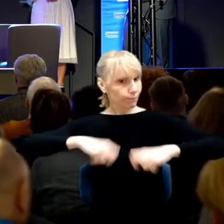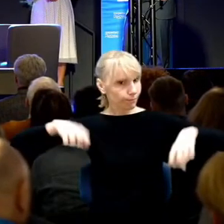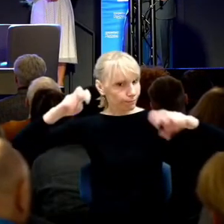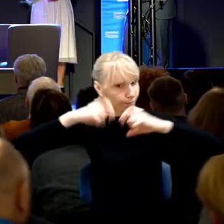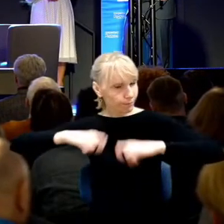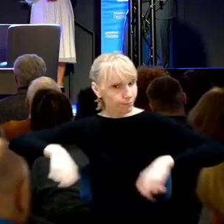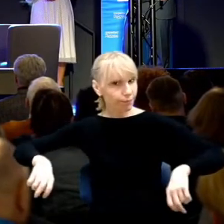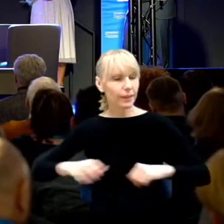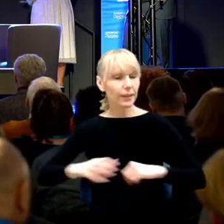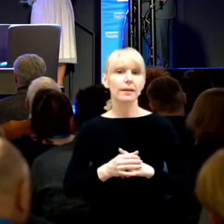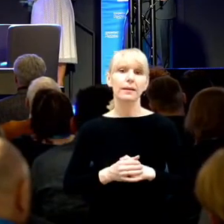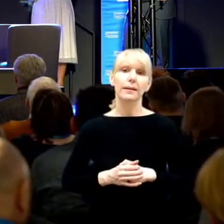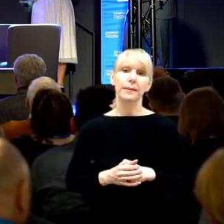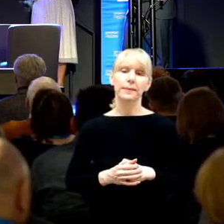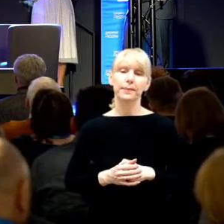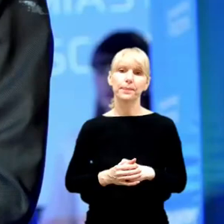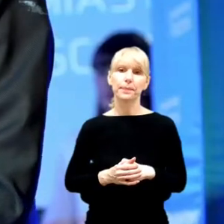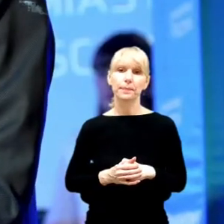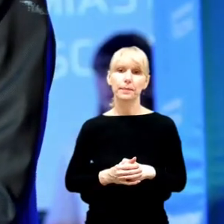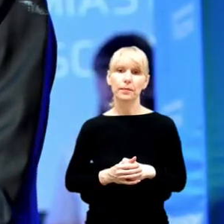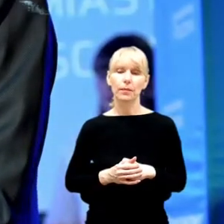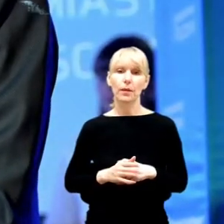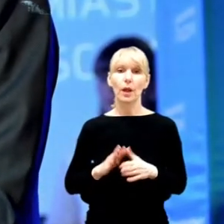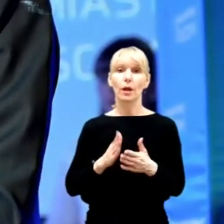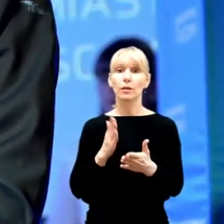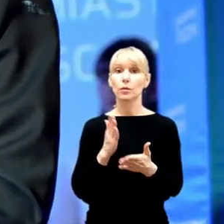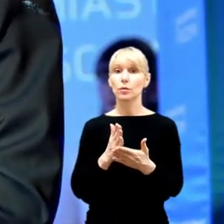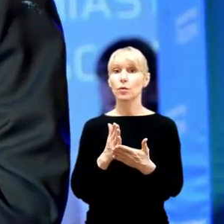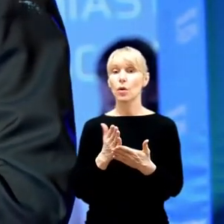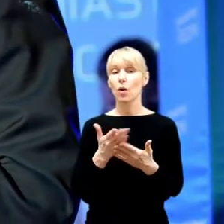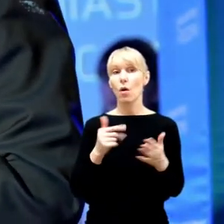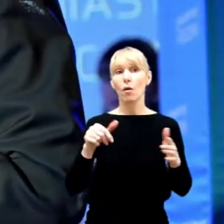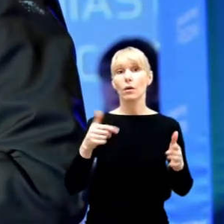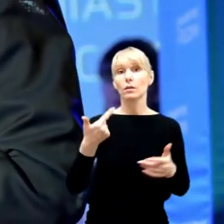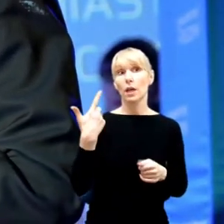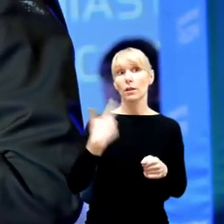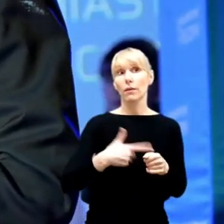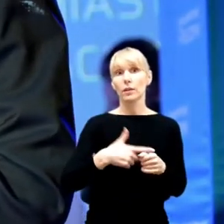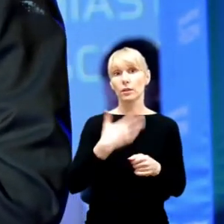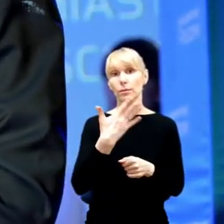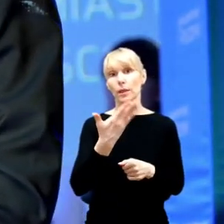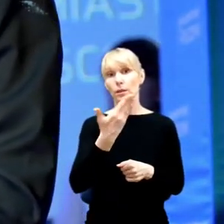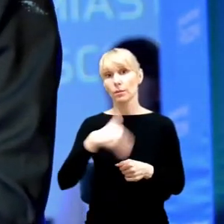których w obrębie tego obiektu zostały zrealizowane, za 25 milionów, 15 milionów dofinansowania.